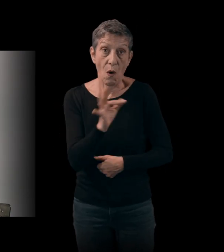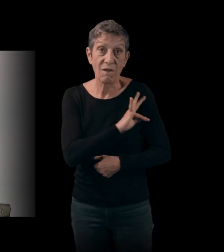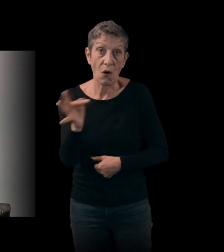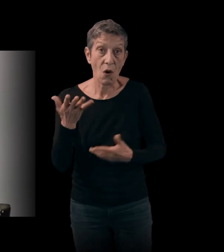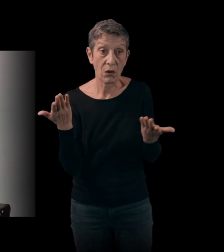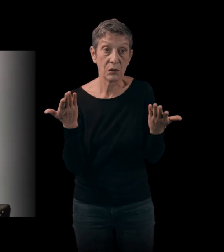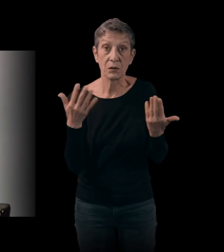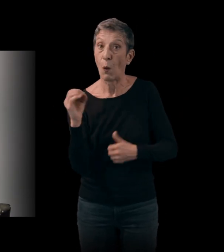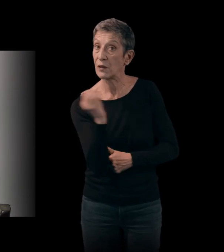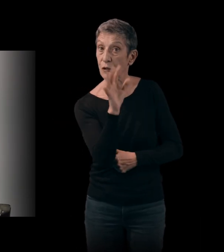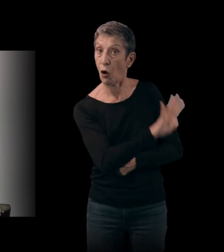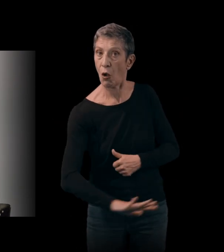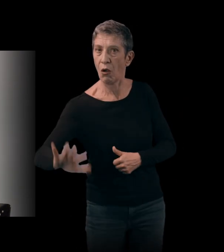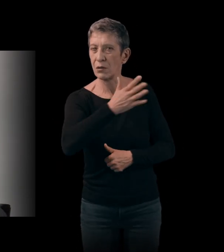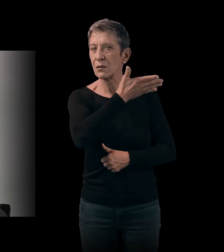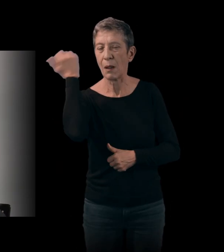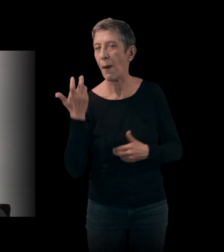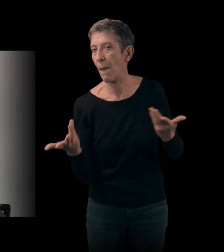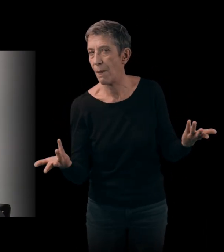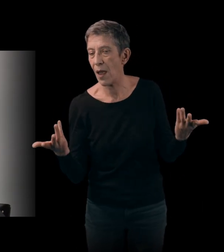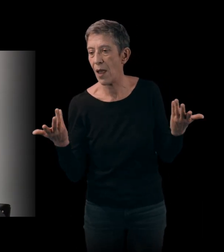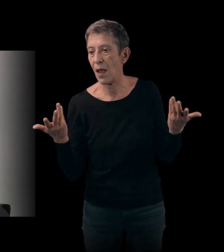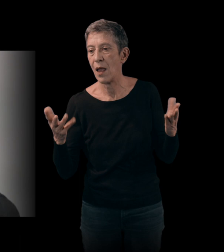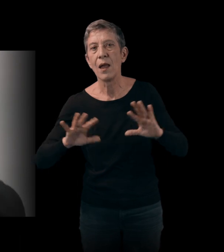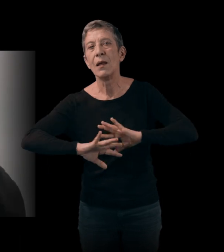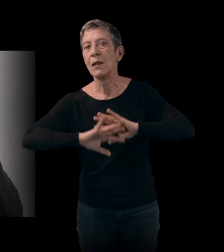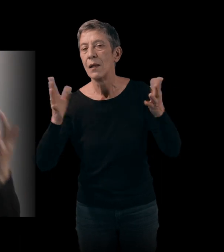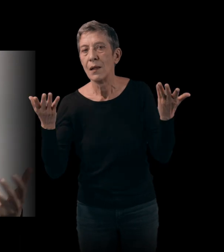et en Occident de manière générale, mais en gros, toute la dioxine